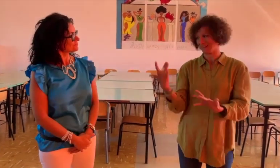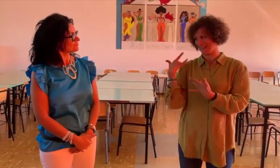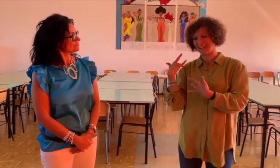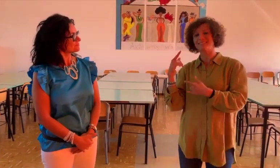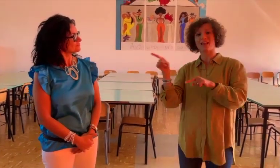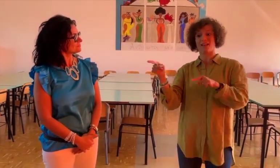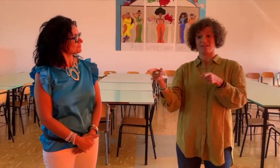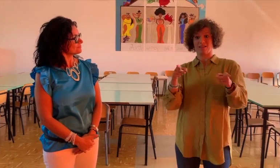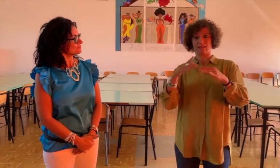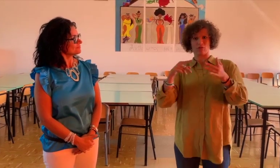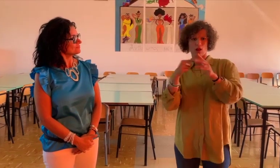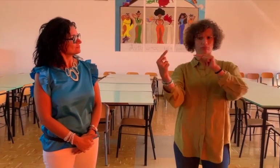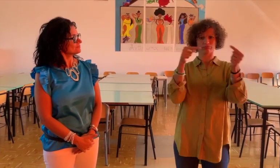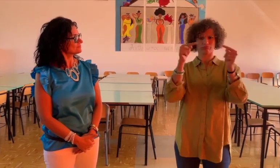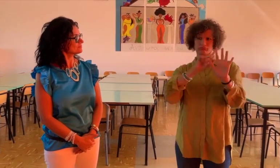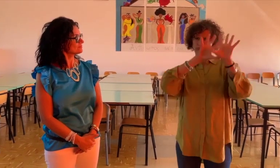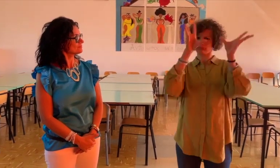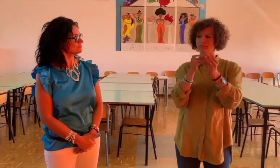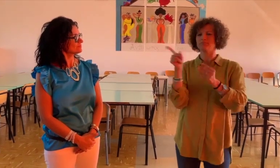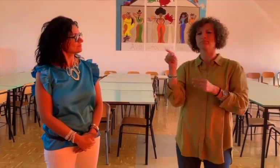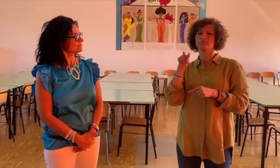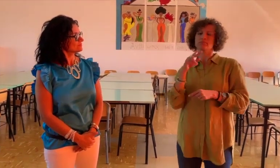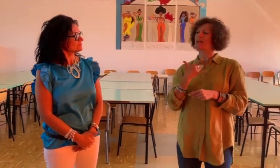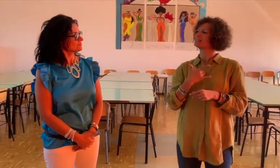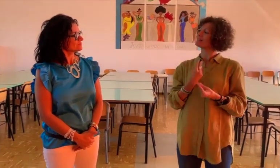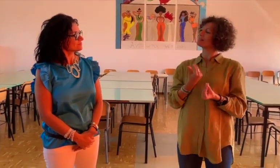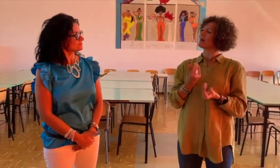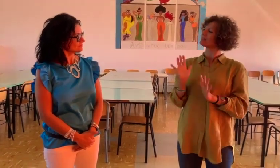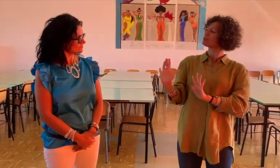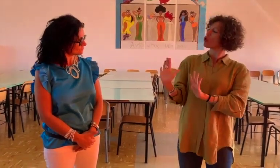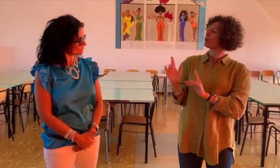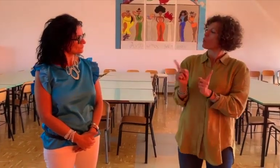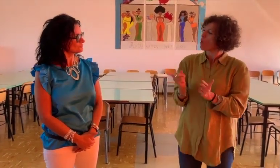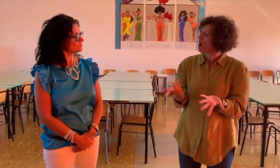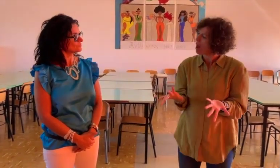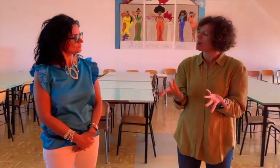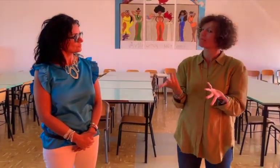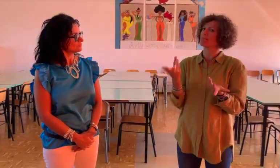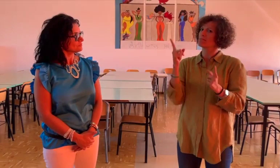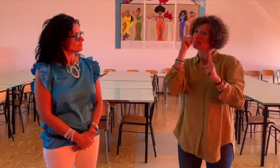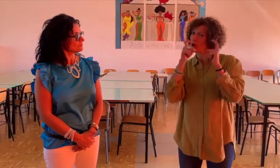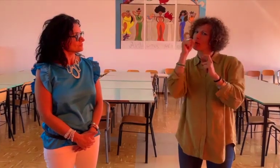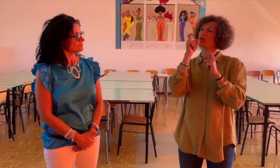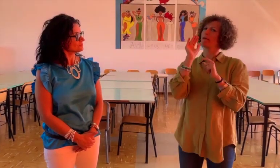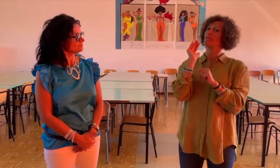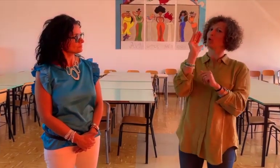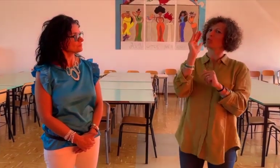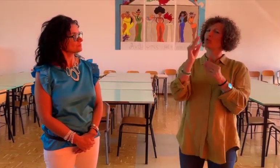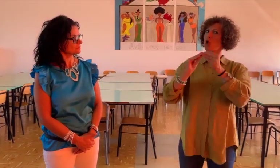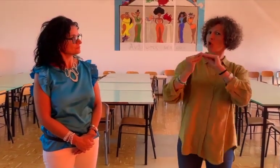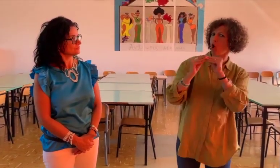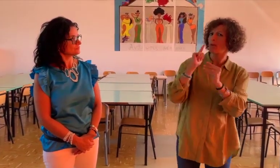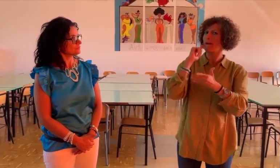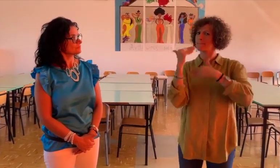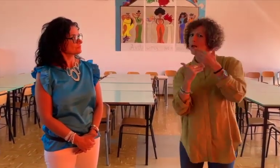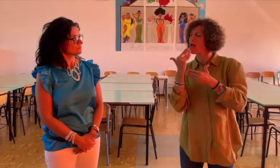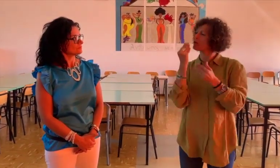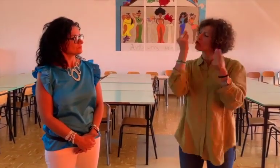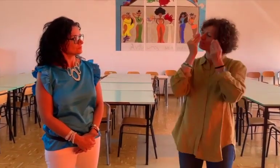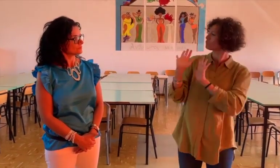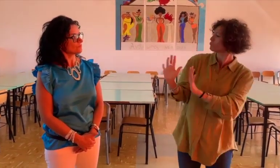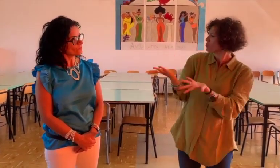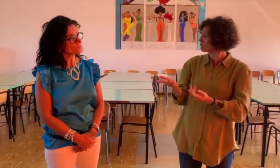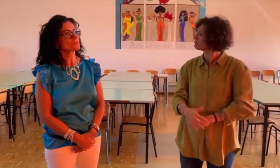Grazie per la risposta. Quali sono le sensazioni che hai provato e le tue preoccupazioni che hai per il futuro dopo il dibattito del tavolo tecnico?